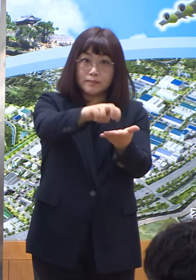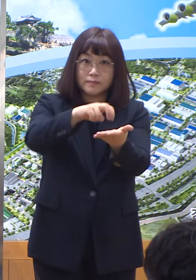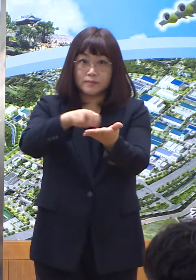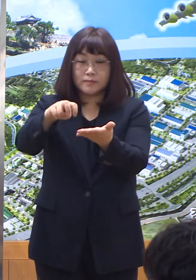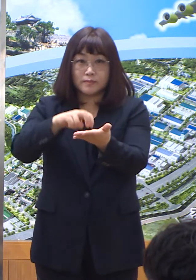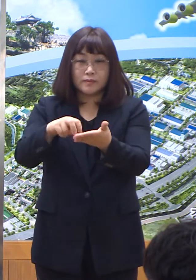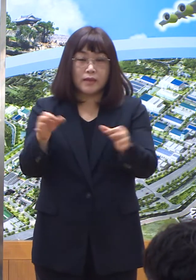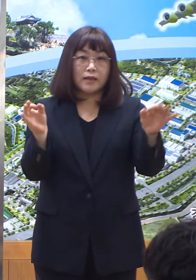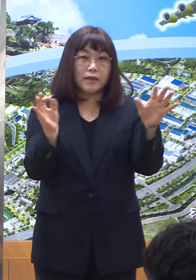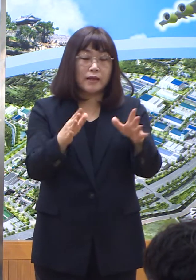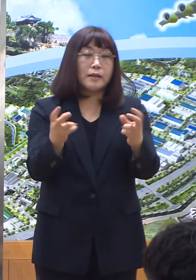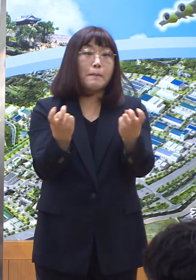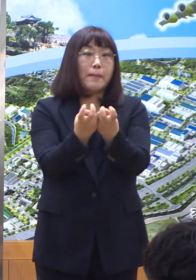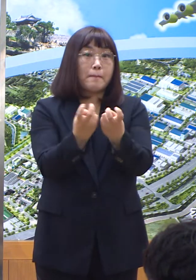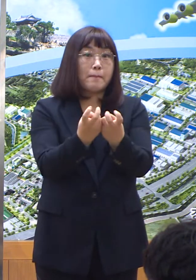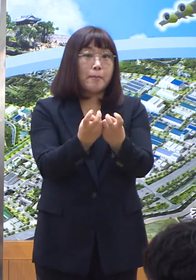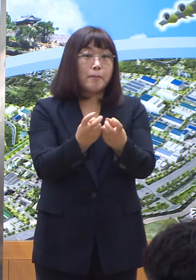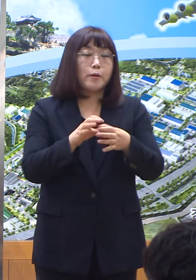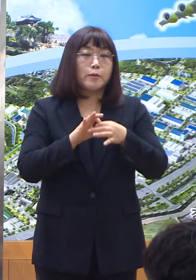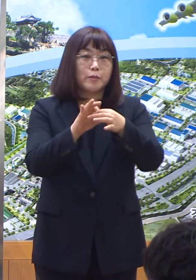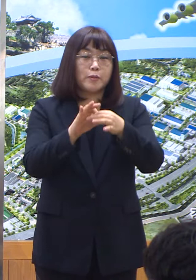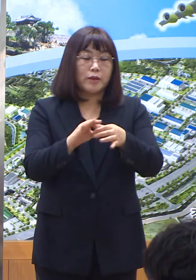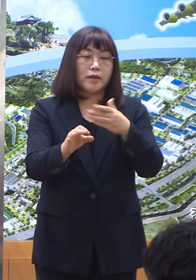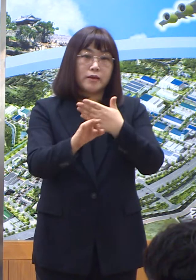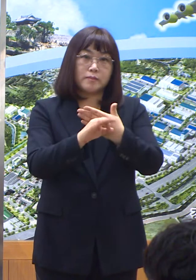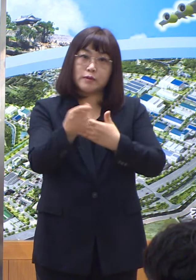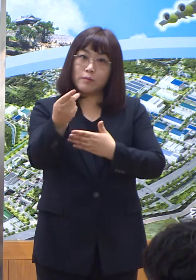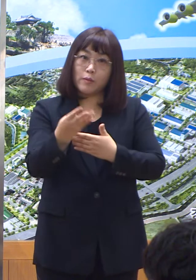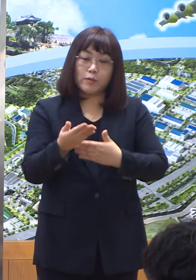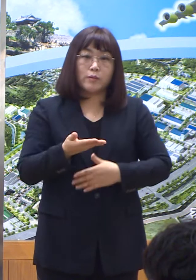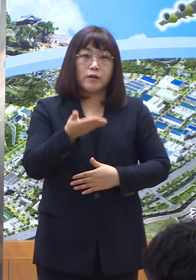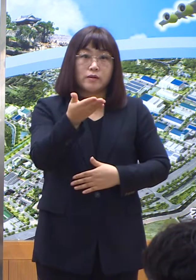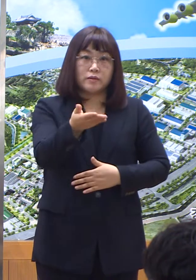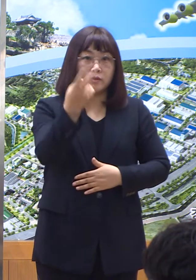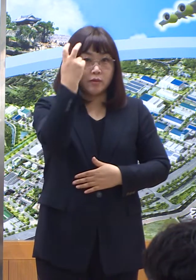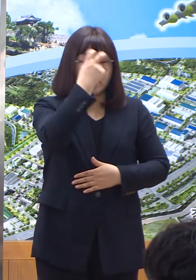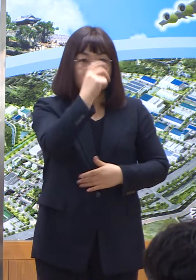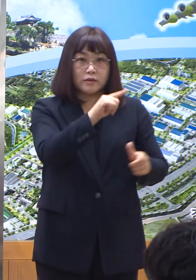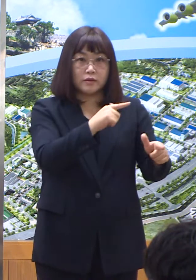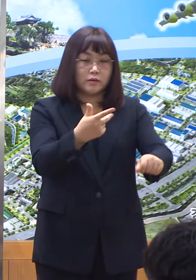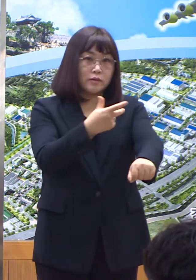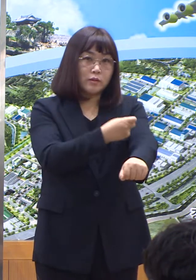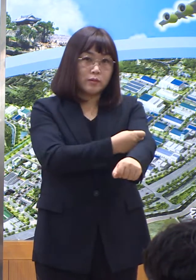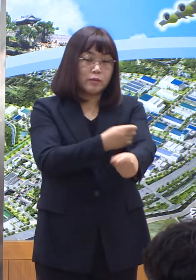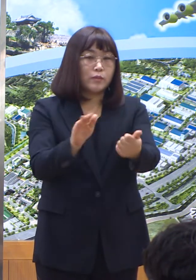임시번호 발급·관리 등 접종 편의*를 최대한